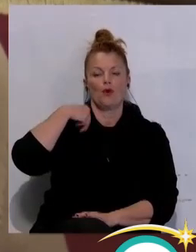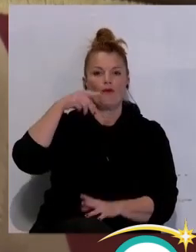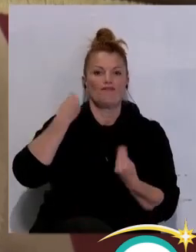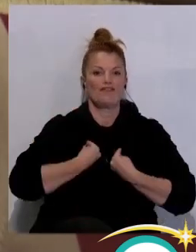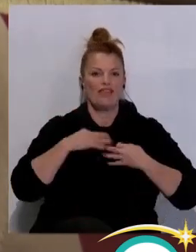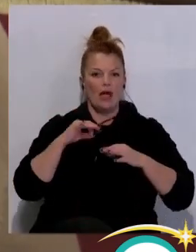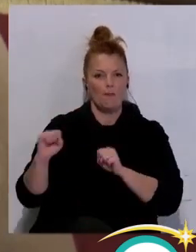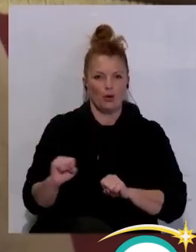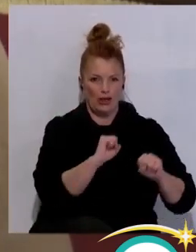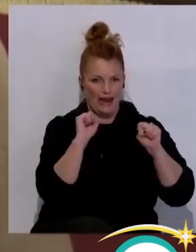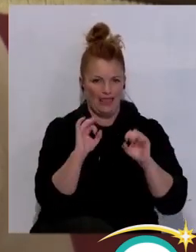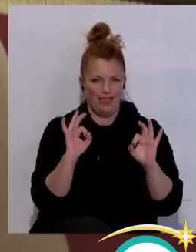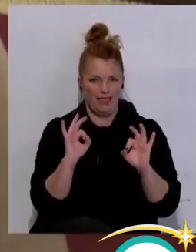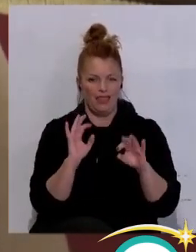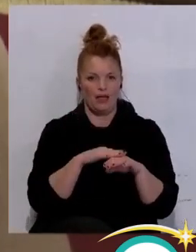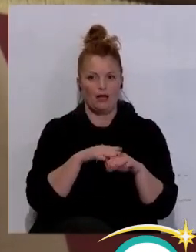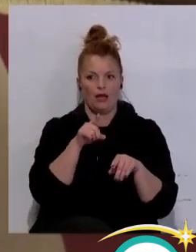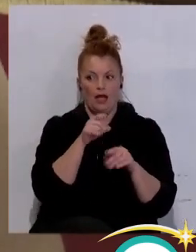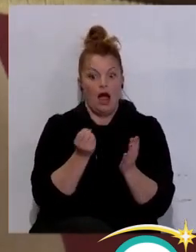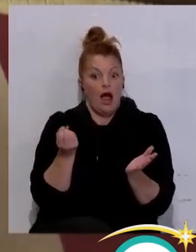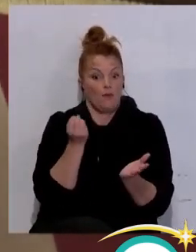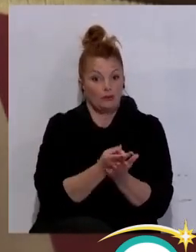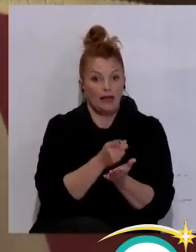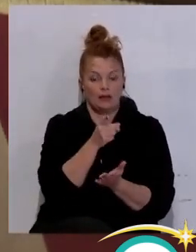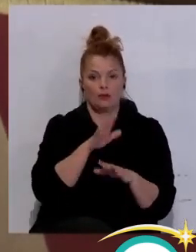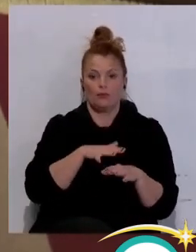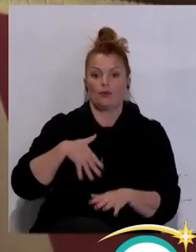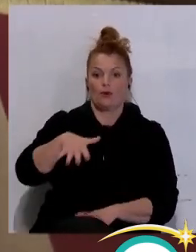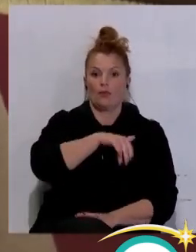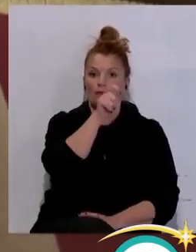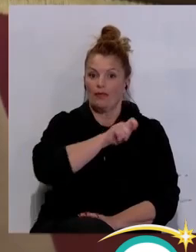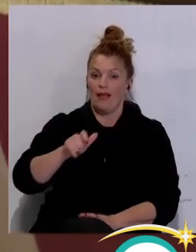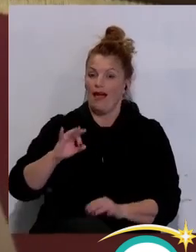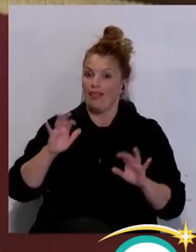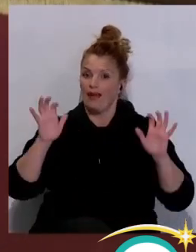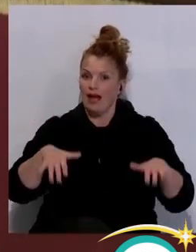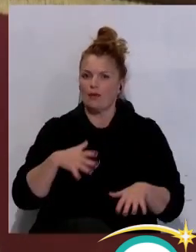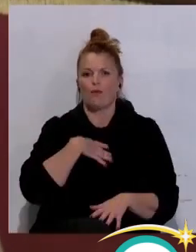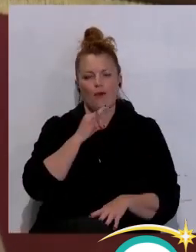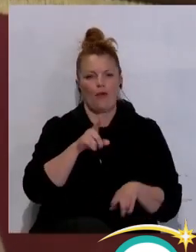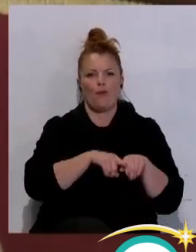ya me dirán ustedes si eso es apostar porque la ciudadanía de cadí pueda acceder en condiciones